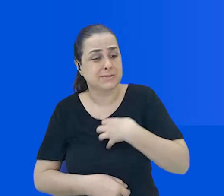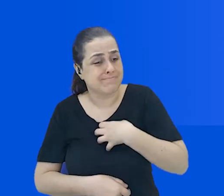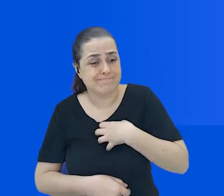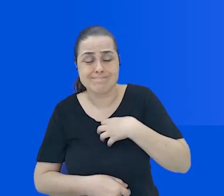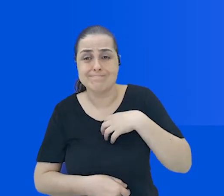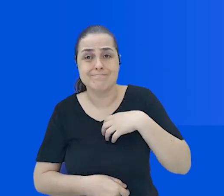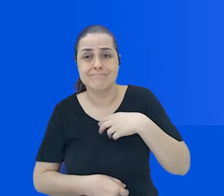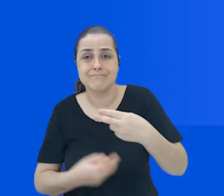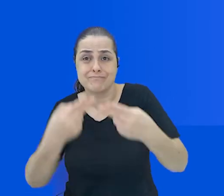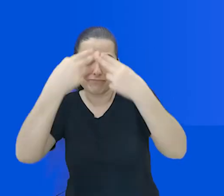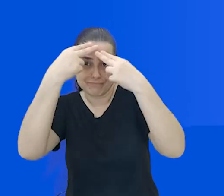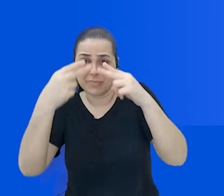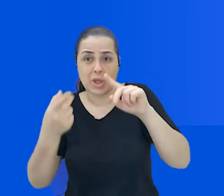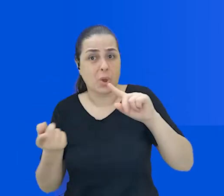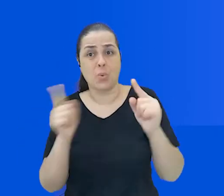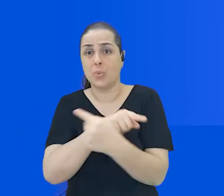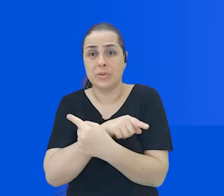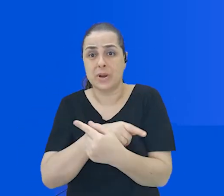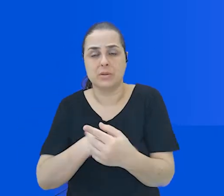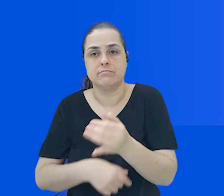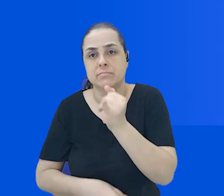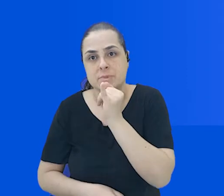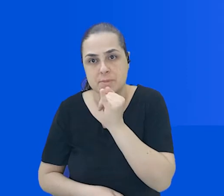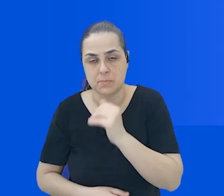O descontrole pode nascer no momento em que eu tenho